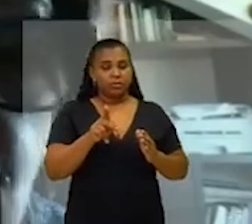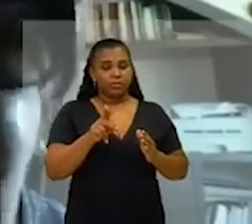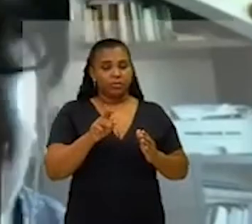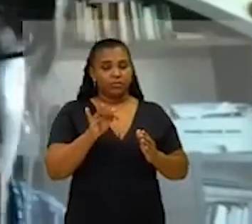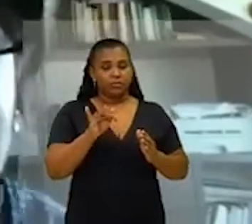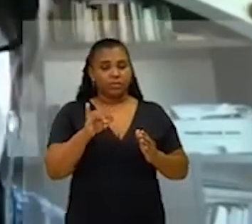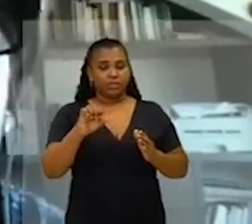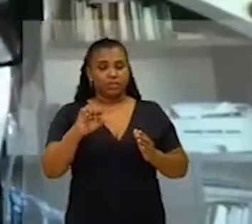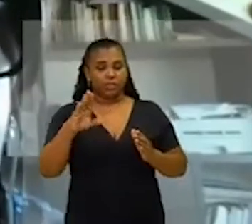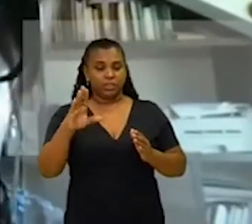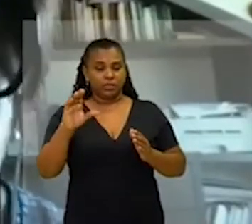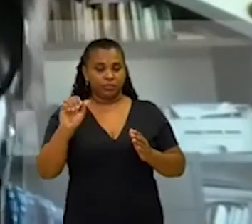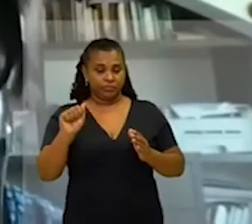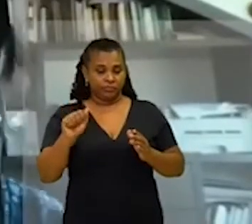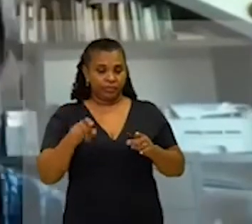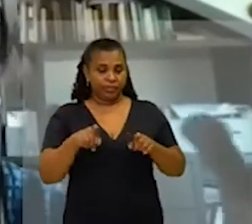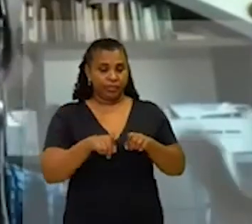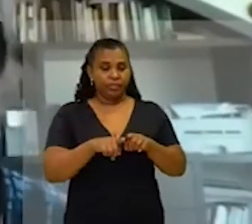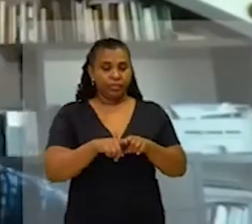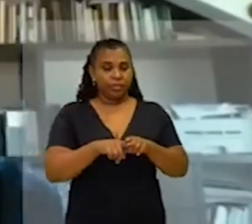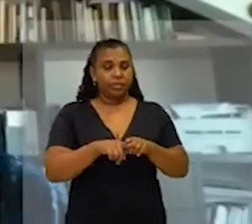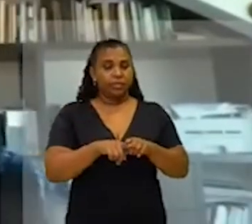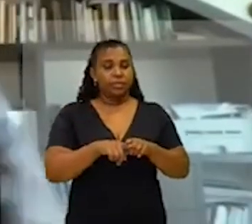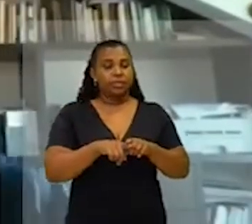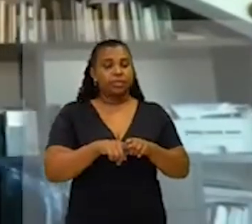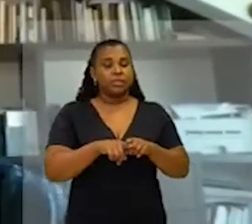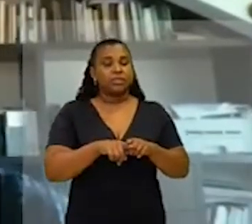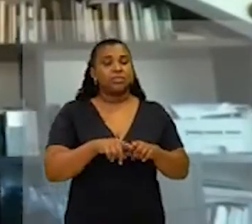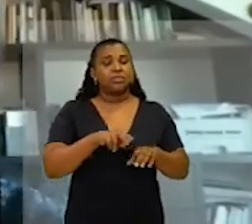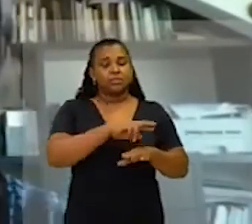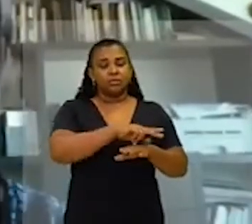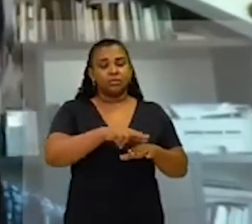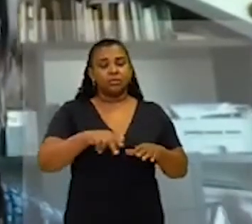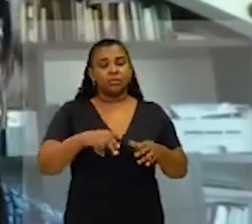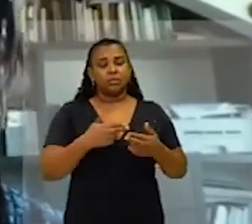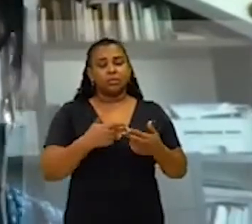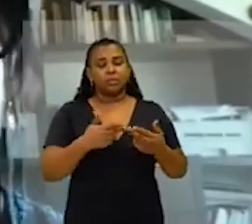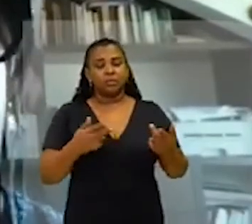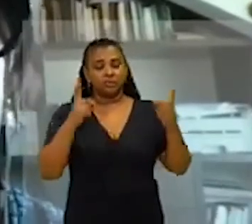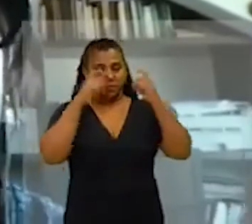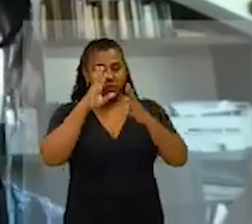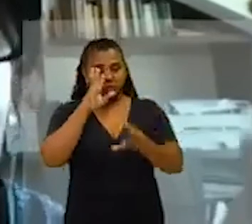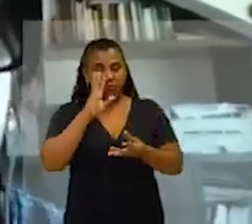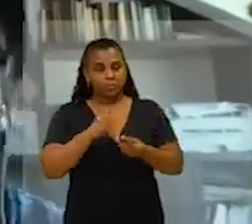doações individuais e quem tem uma série de coisas que difícil se tiver subir aqui no capítulo que é